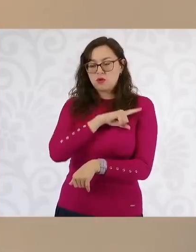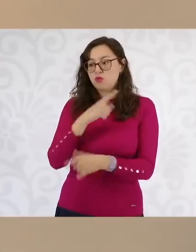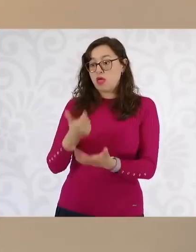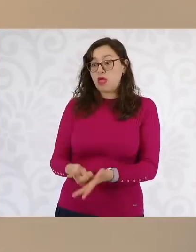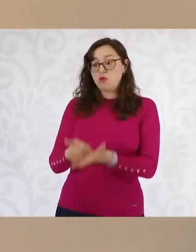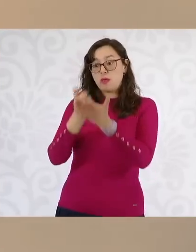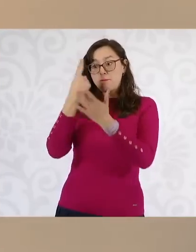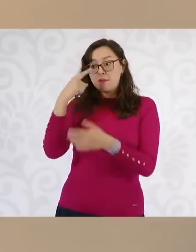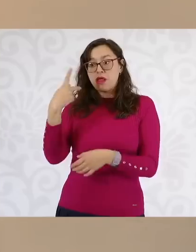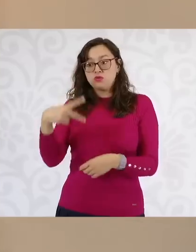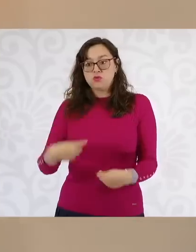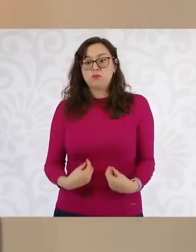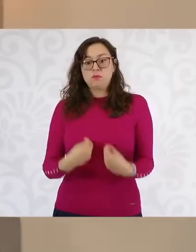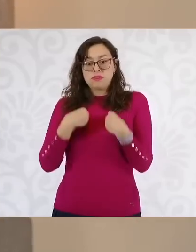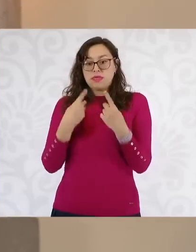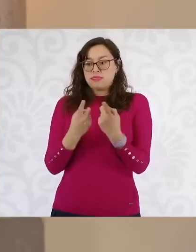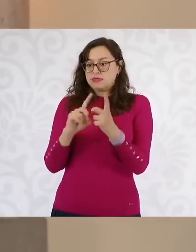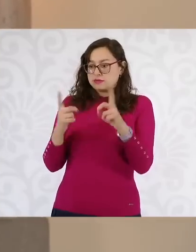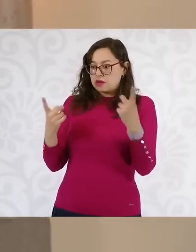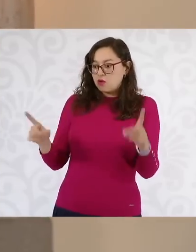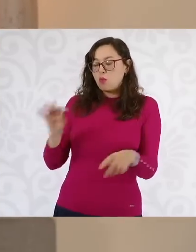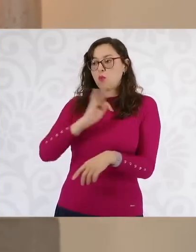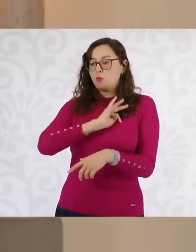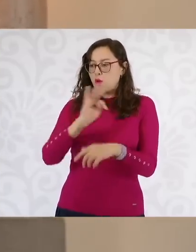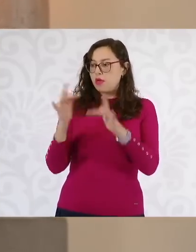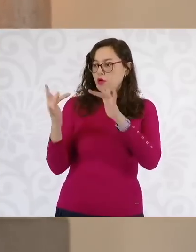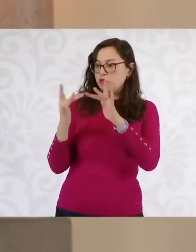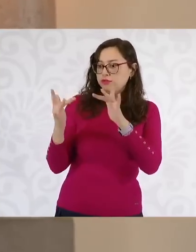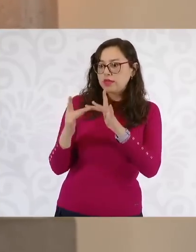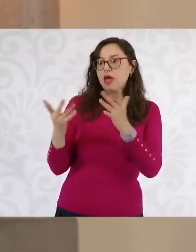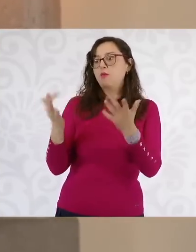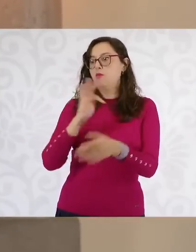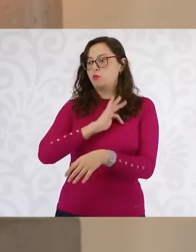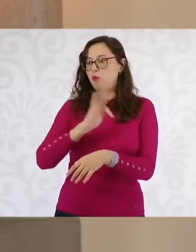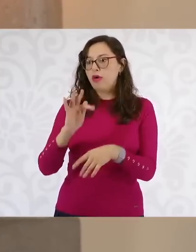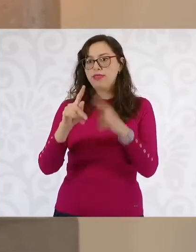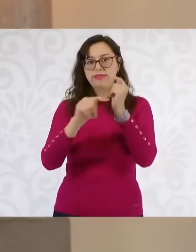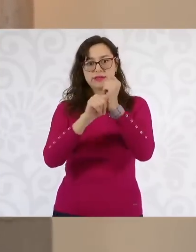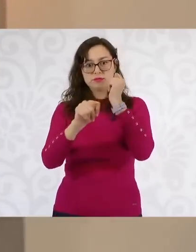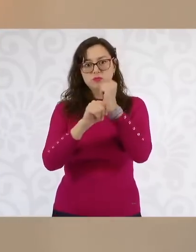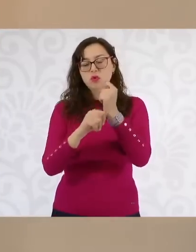las personas que tengan una conexión directa con asentamientos humanos existentes ya sea